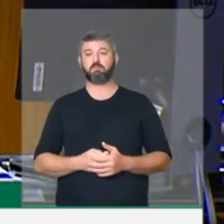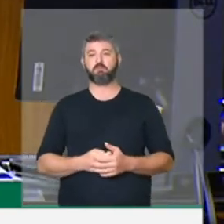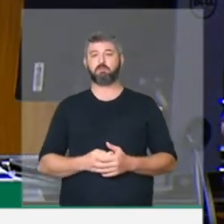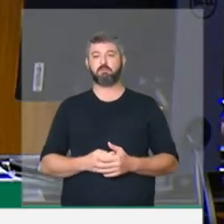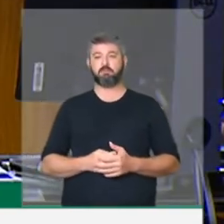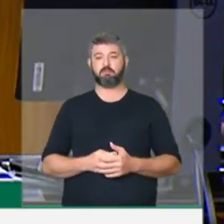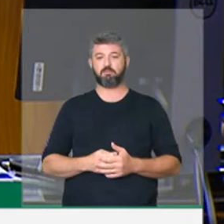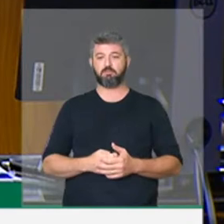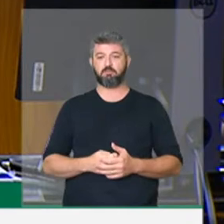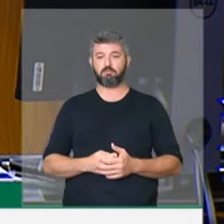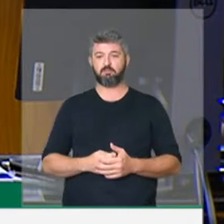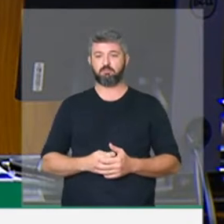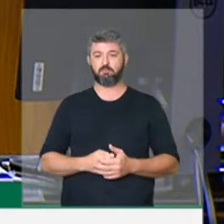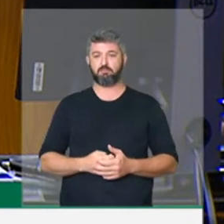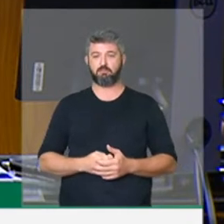O VOTO SIM. -- [PRESIDENTE]: COMO